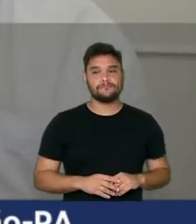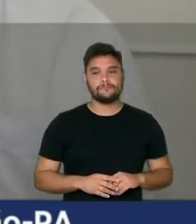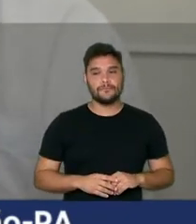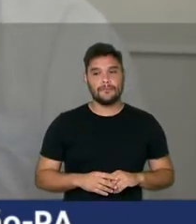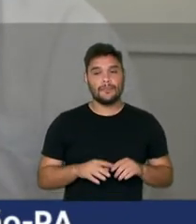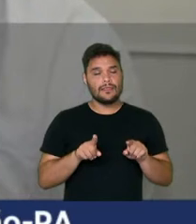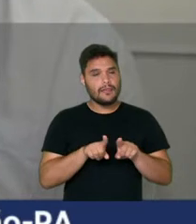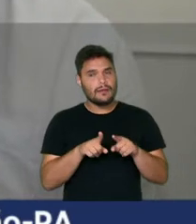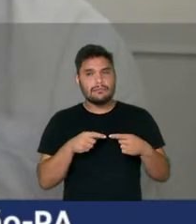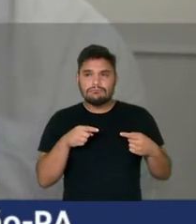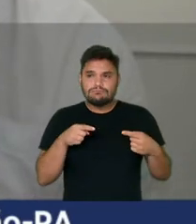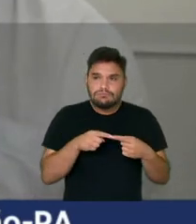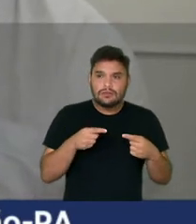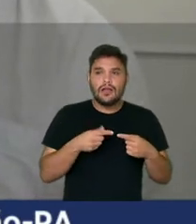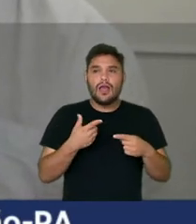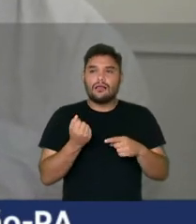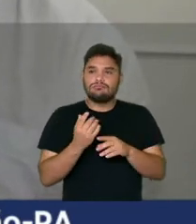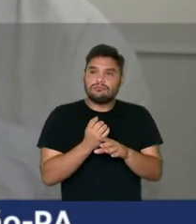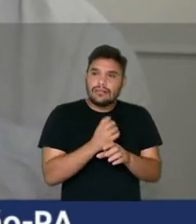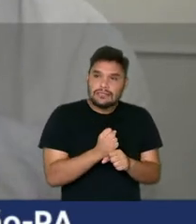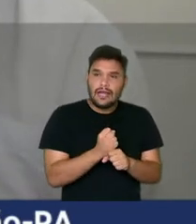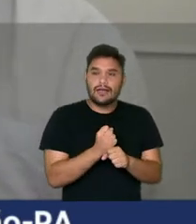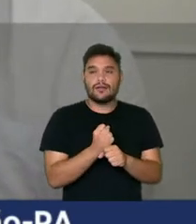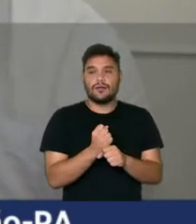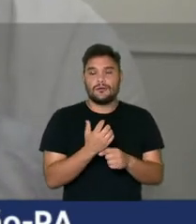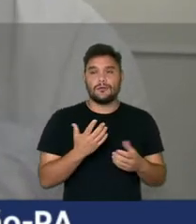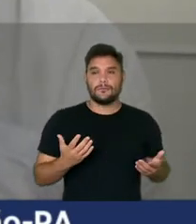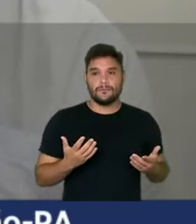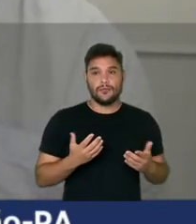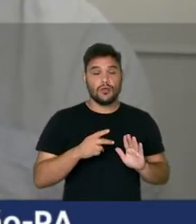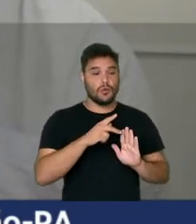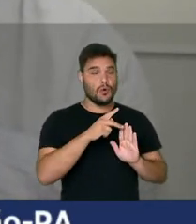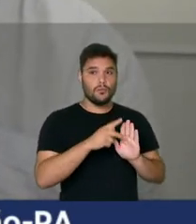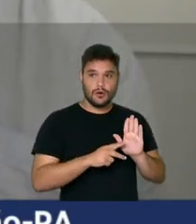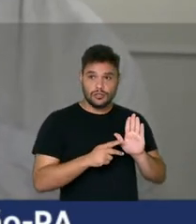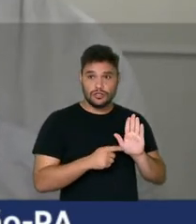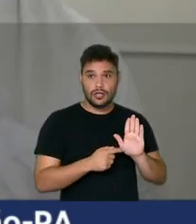CULTURA GOSPEL, EM SEU PL É PERTINENTE, QUANTO A COMPATIBILIDADE E ADEQUAÇÃO